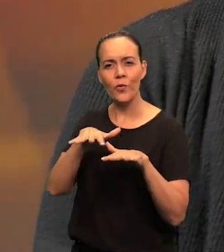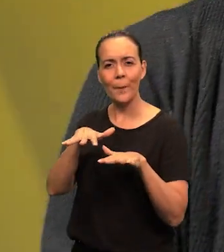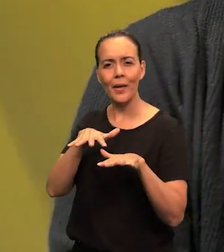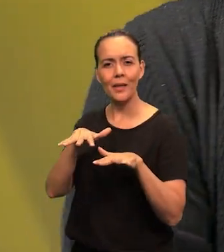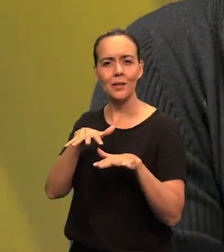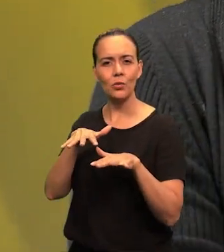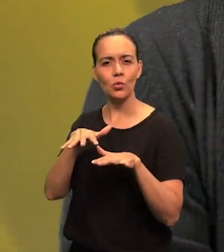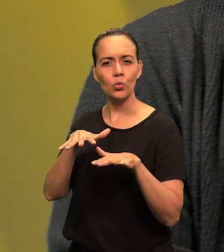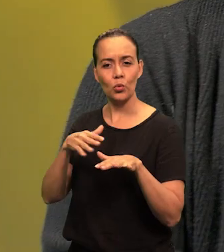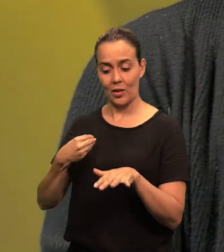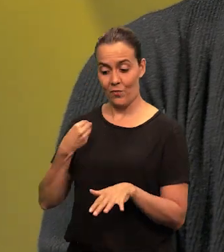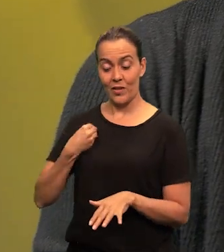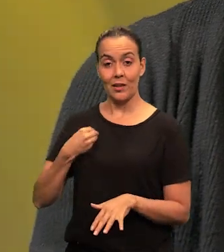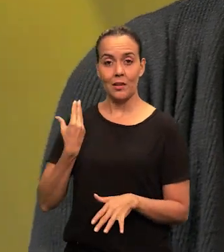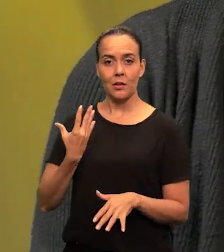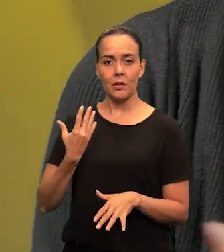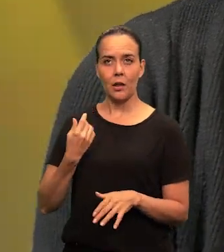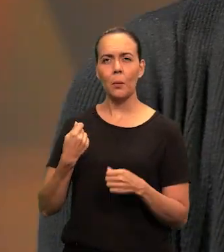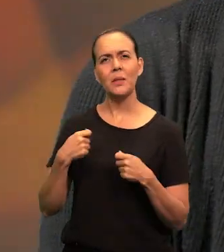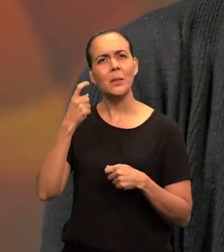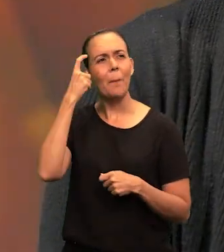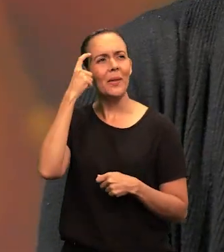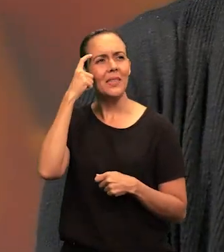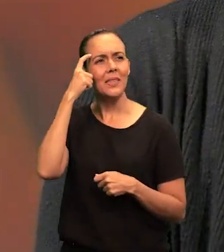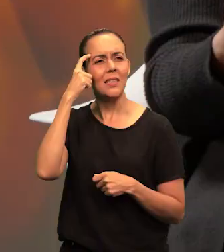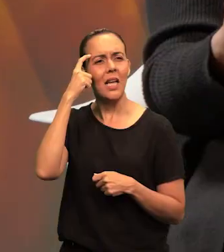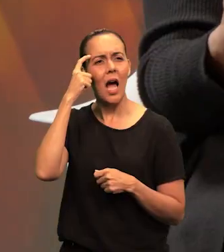Então, pensar racionalmente, é pensar sem contradições.